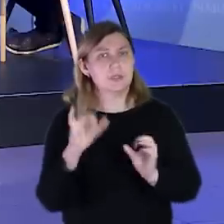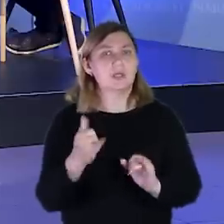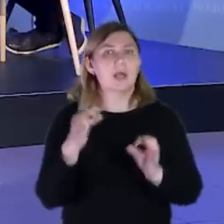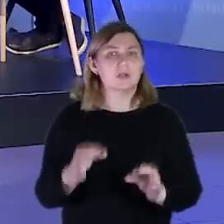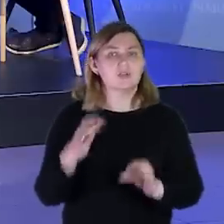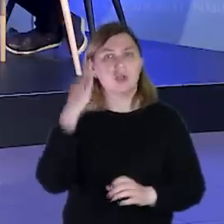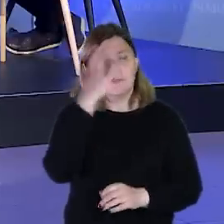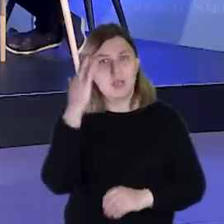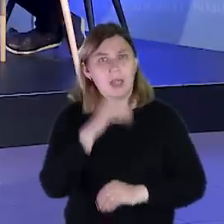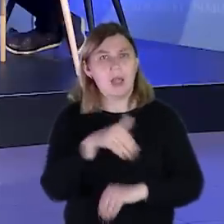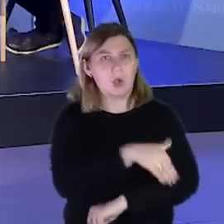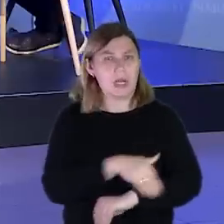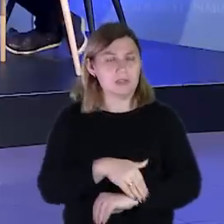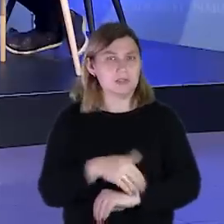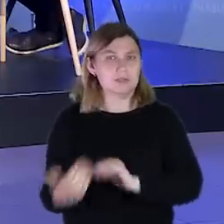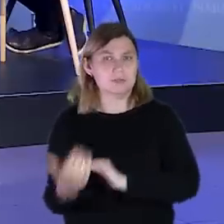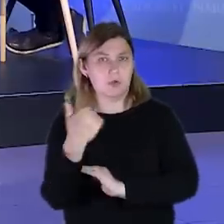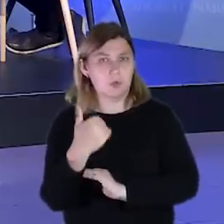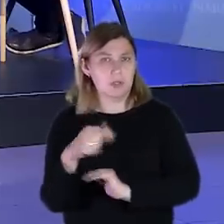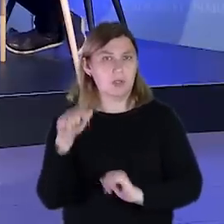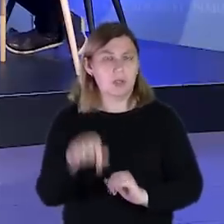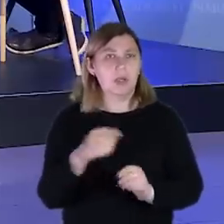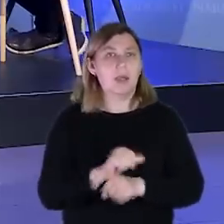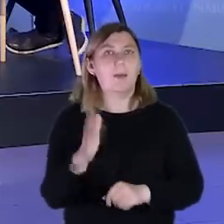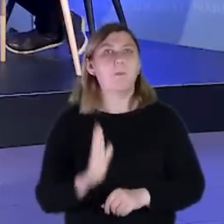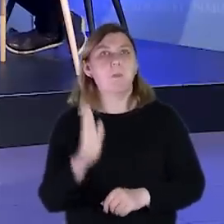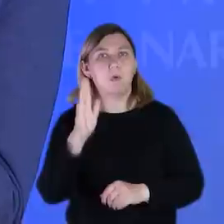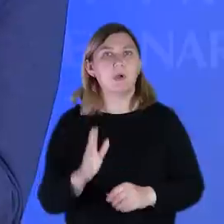mamy wyobrażenia granicy wschodniej, prawda? Dzisiaj na północy graniczymy z Federacją